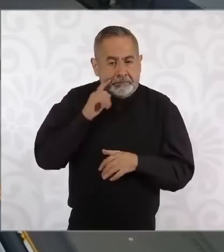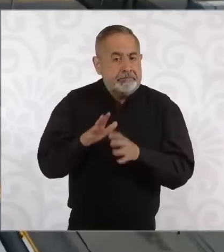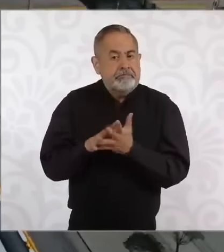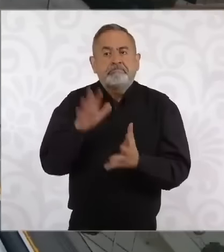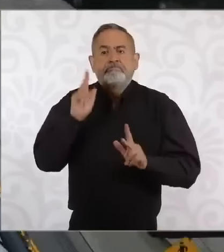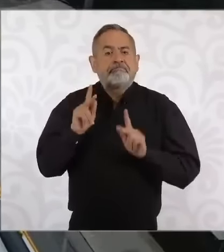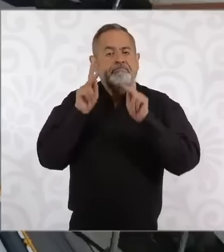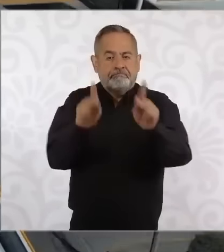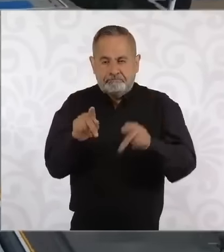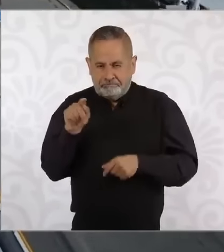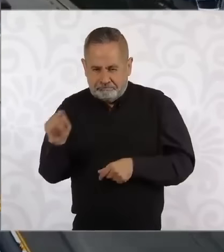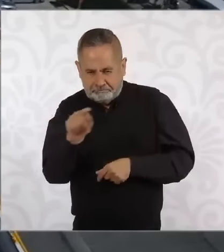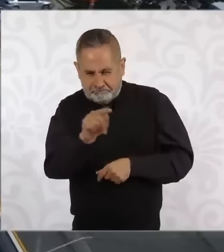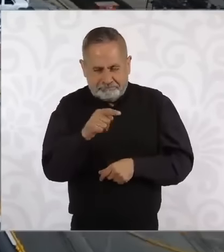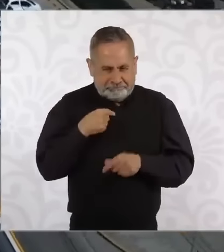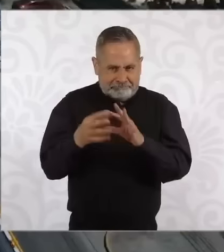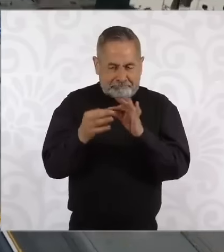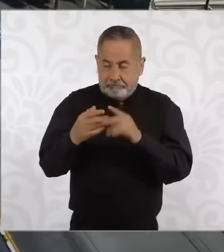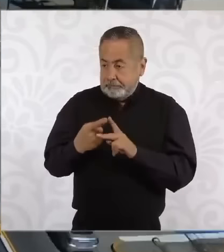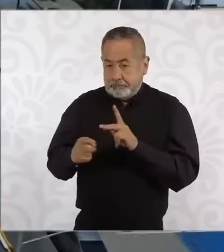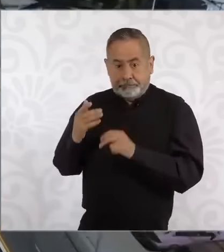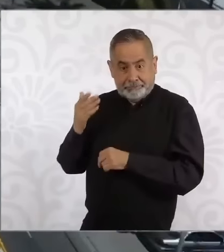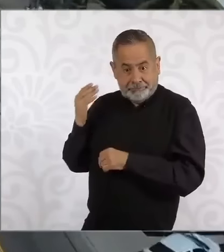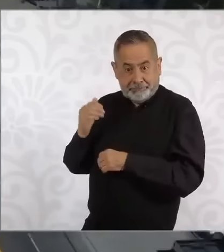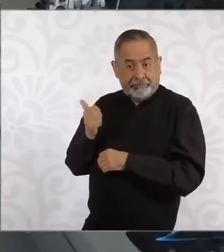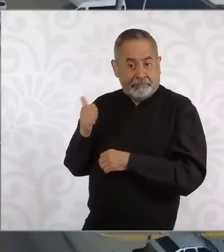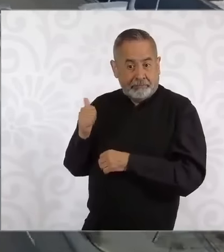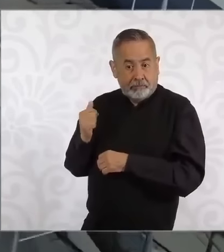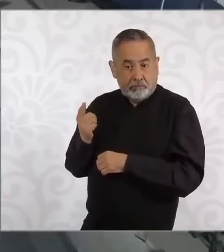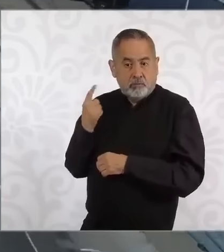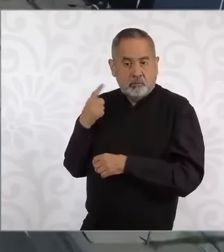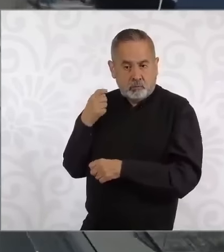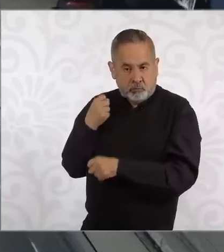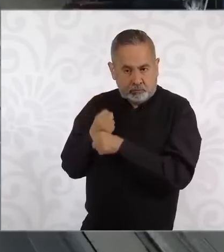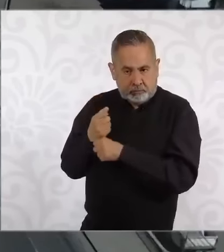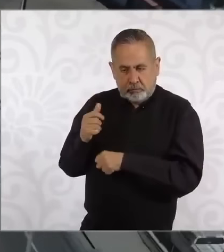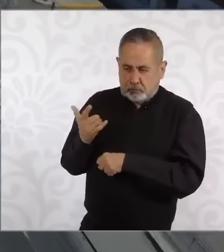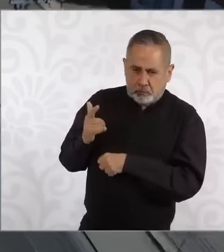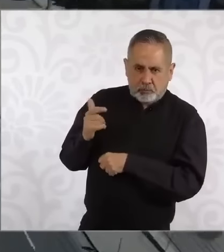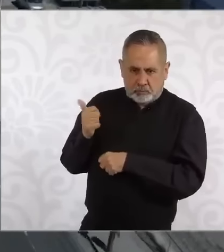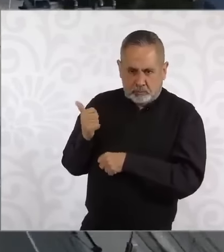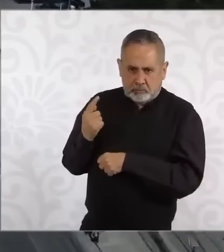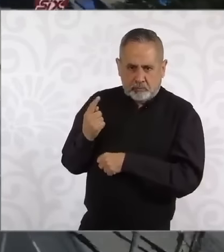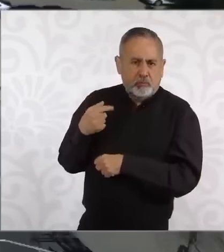están estoy describiendo iniciaron en agosto del año pasado, entre julio y agosto del año pasado.